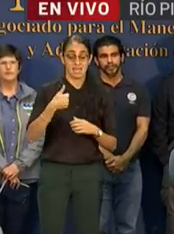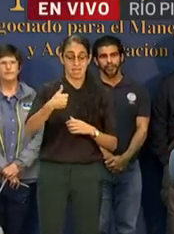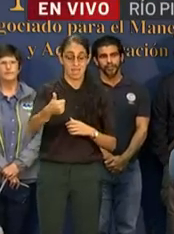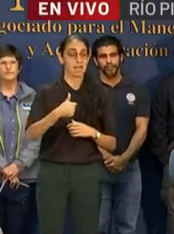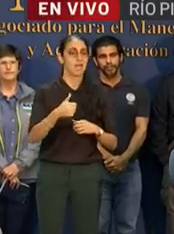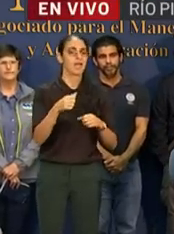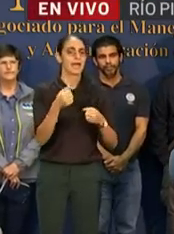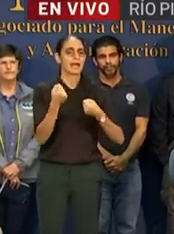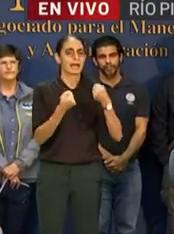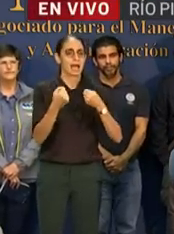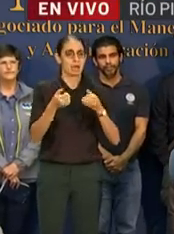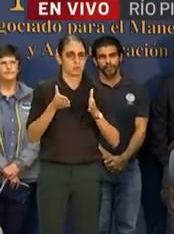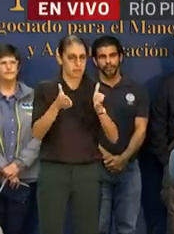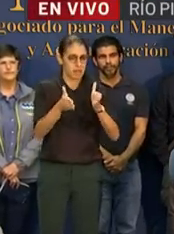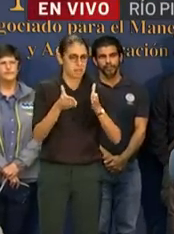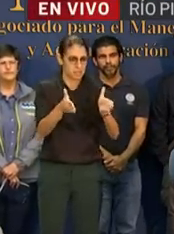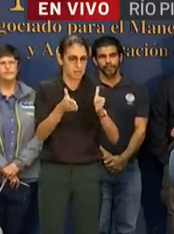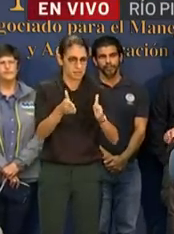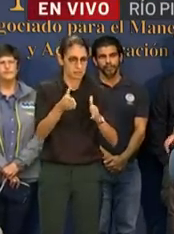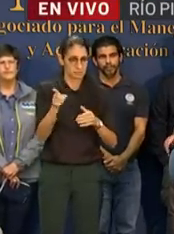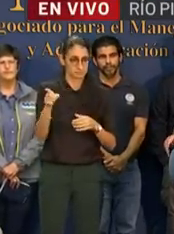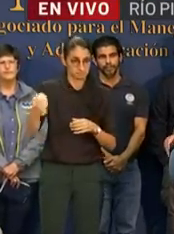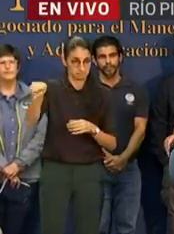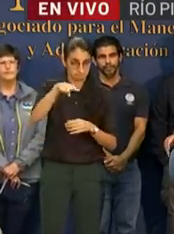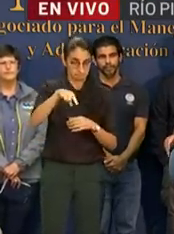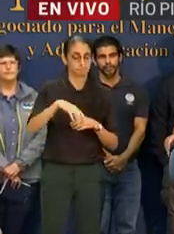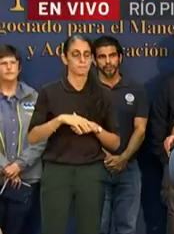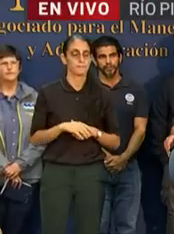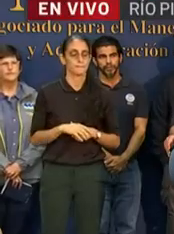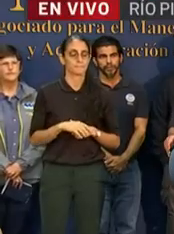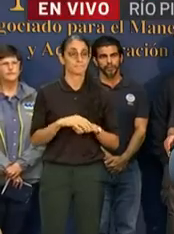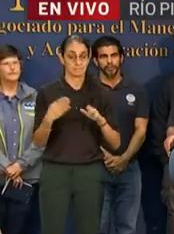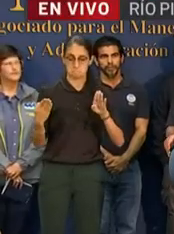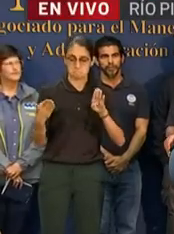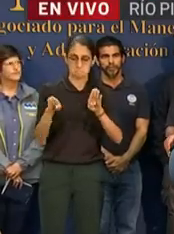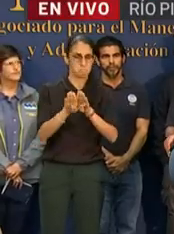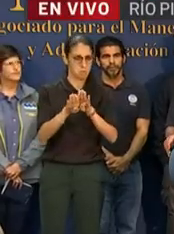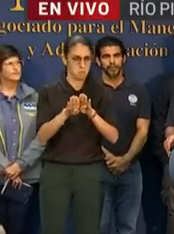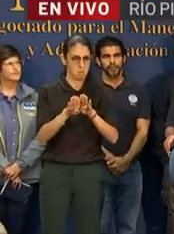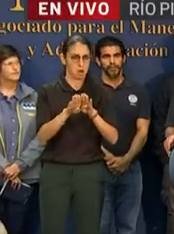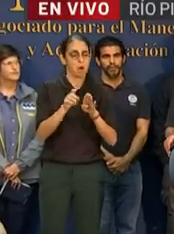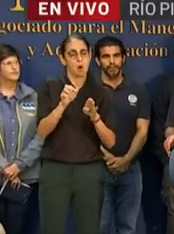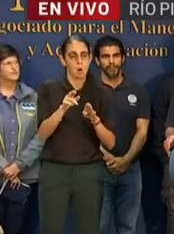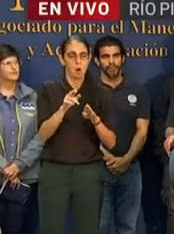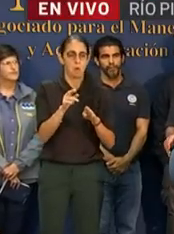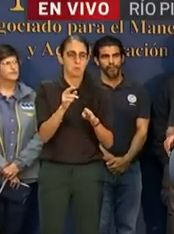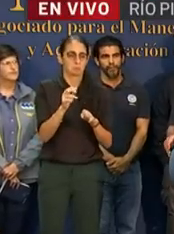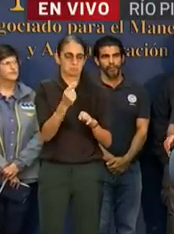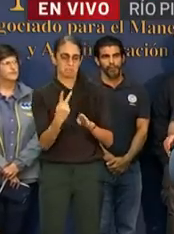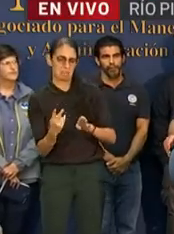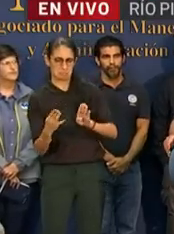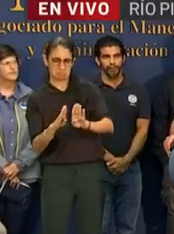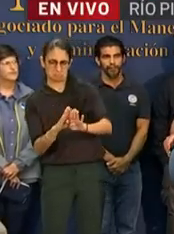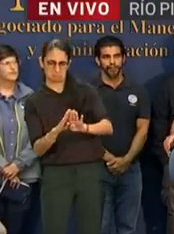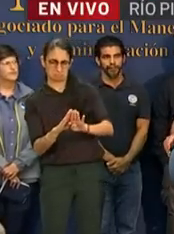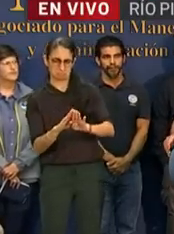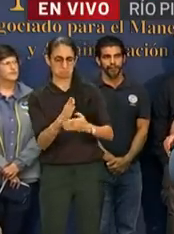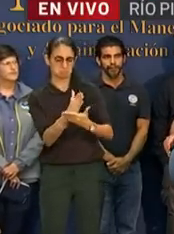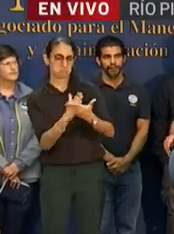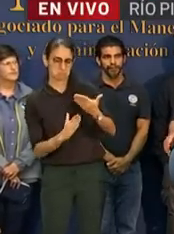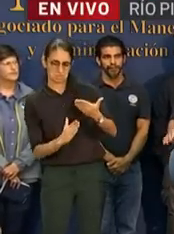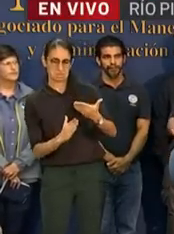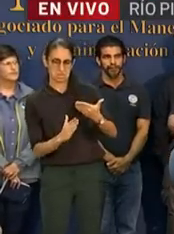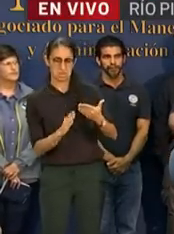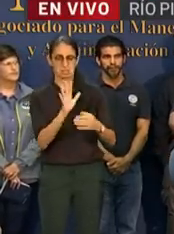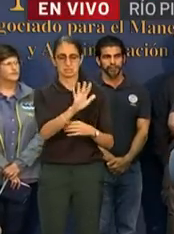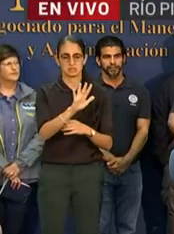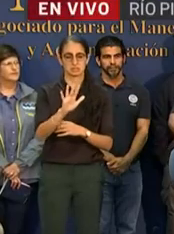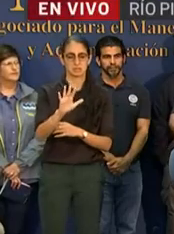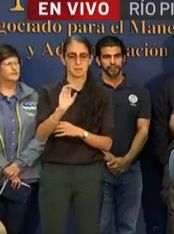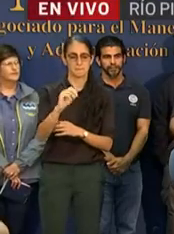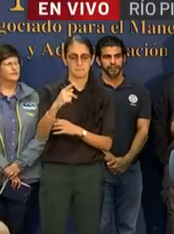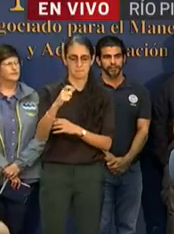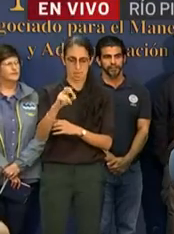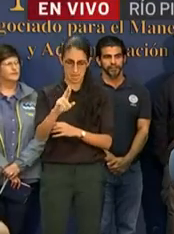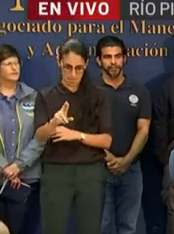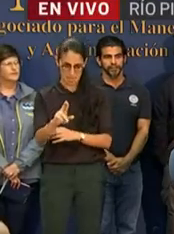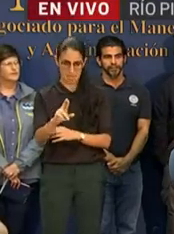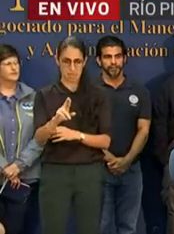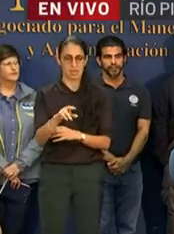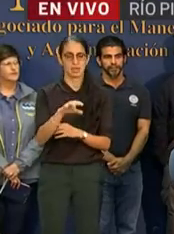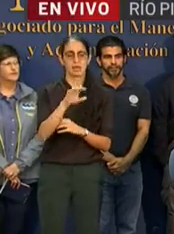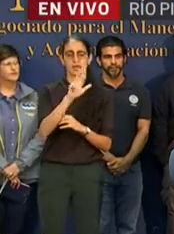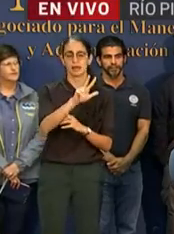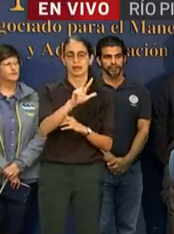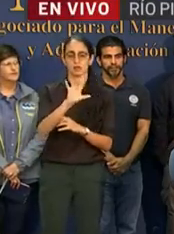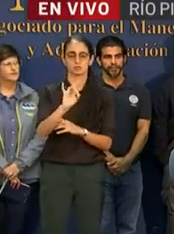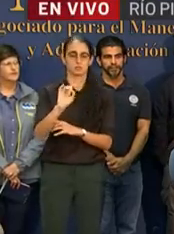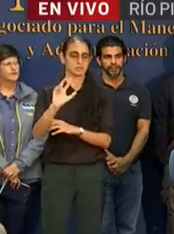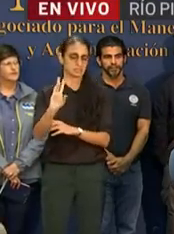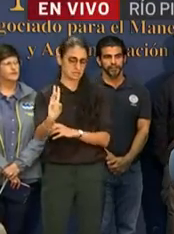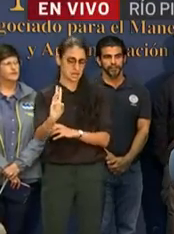QUE SE COMUNIQUEN CON LA LÍNEA